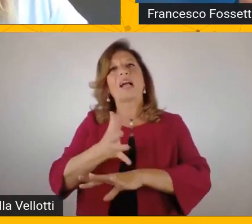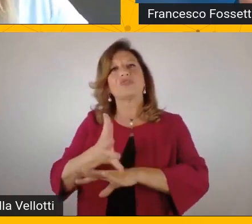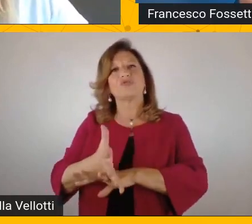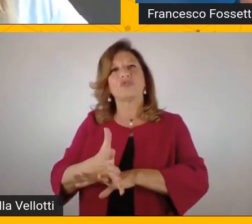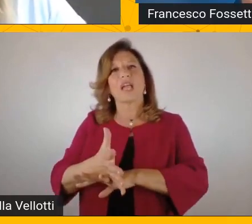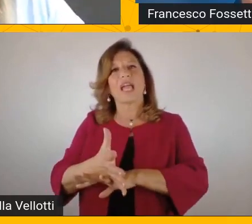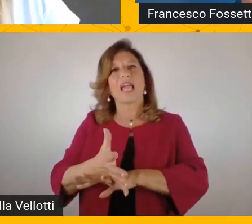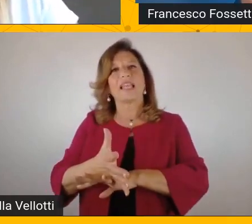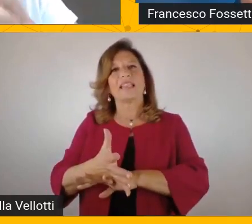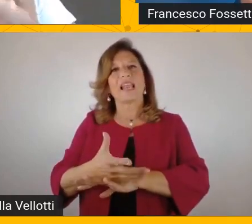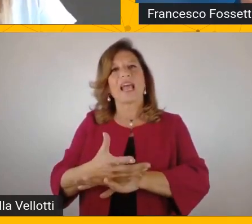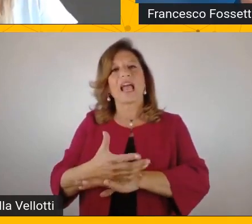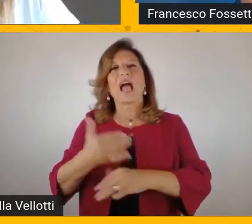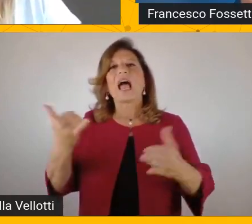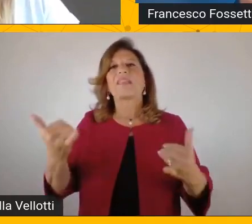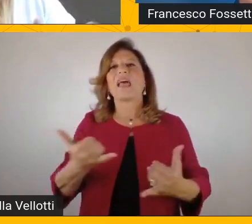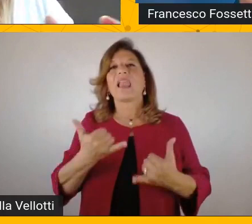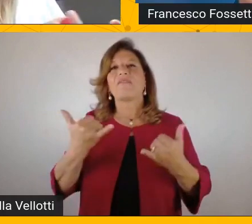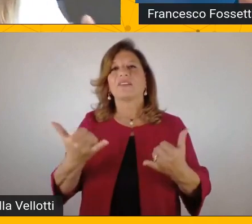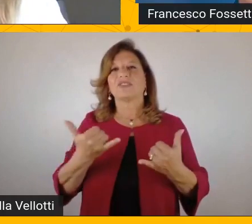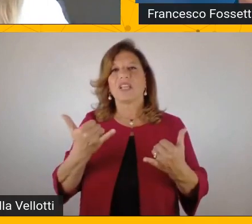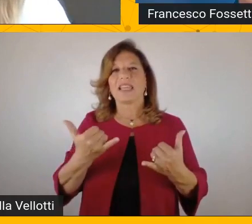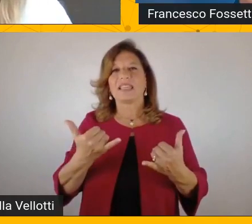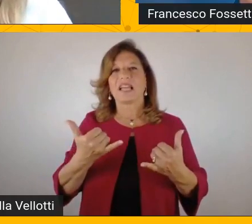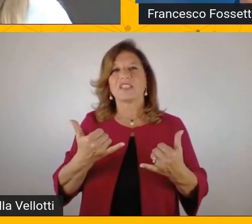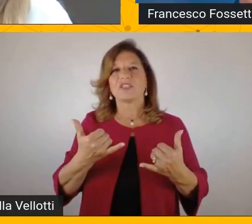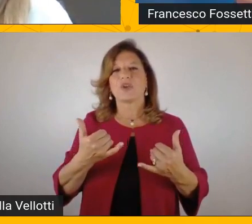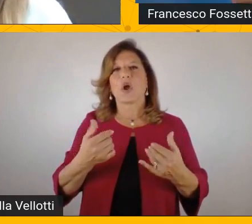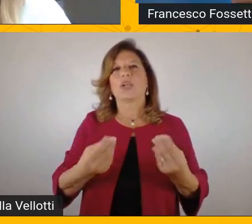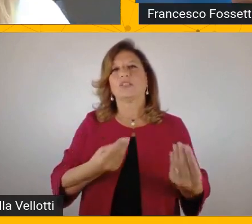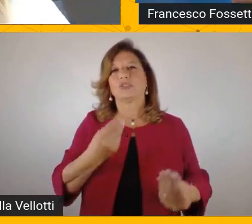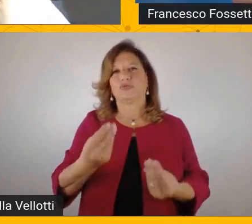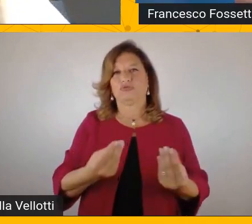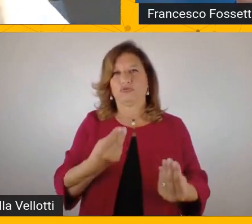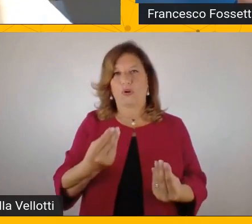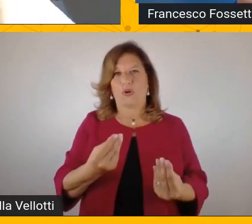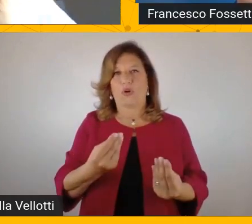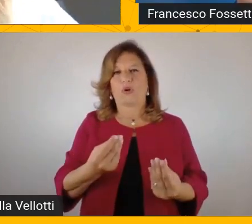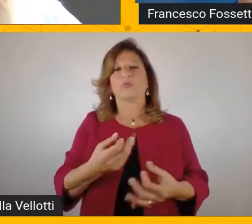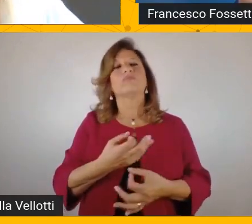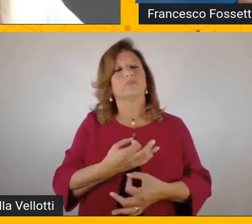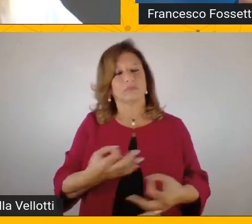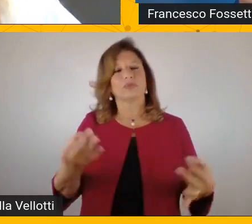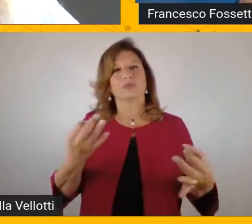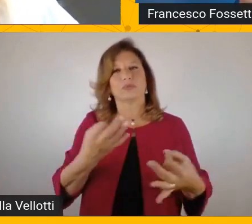delle agevolazioni di gioco che